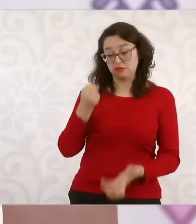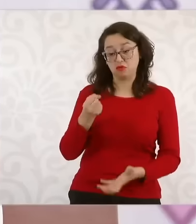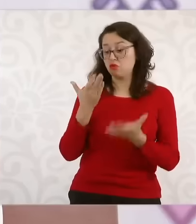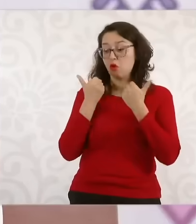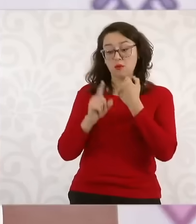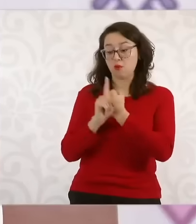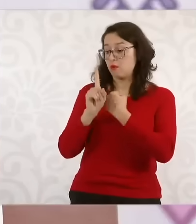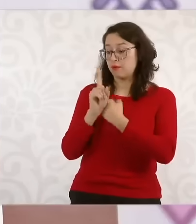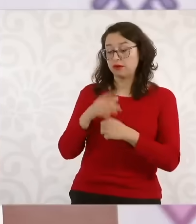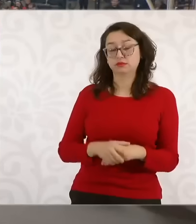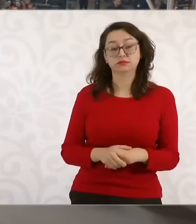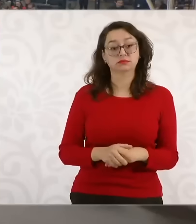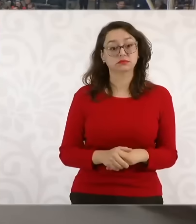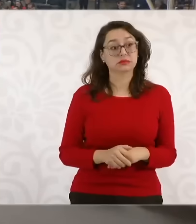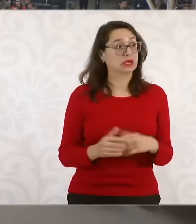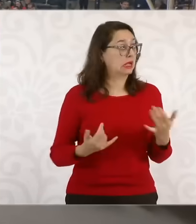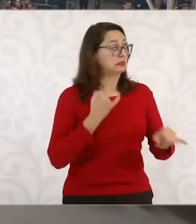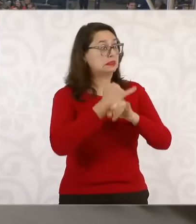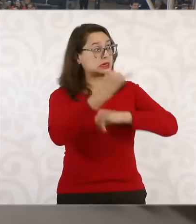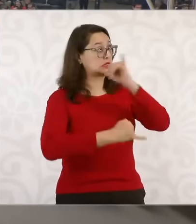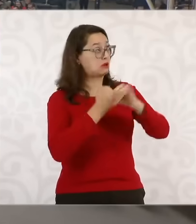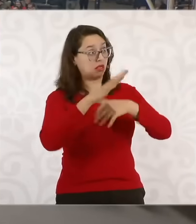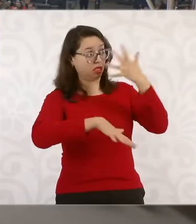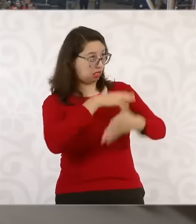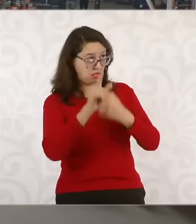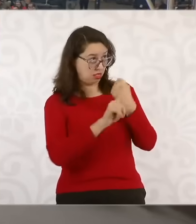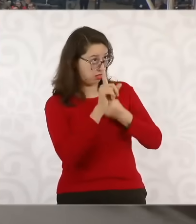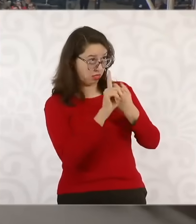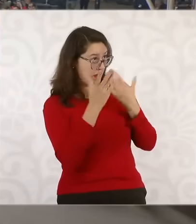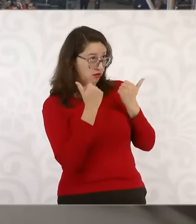problema. No hay ningún problema con todo el conflicto internacional. Eh, por otra parte